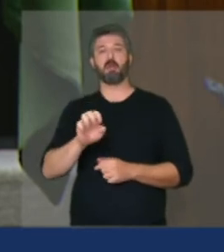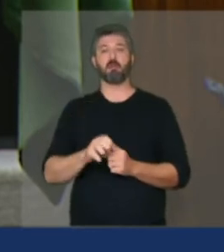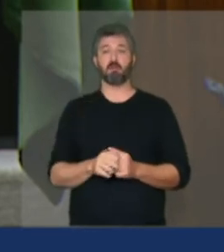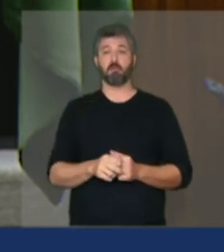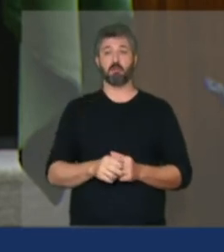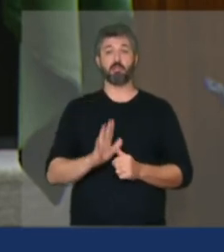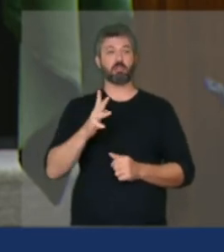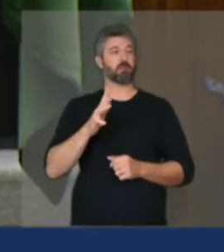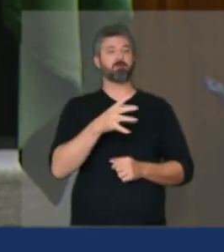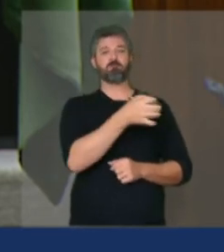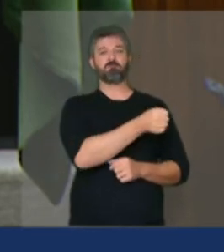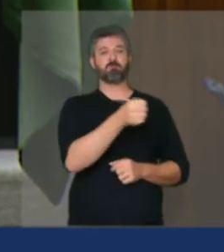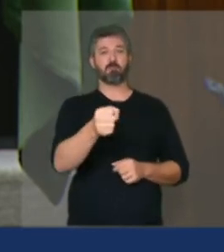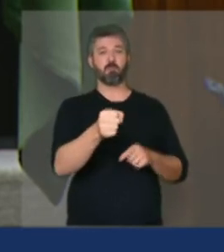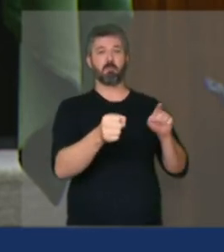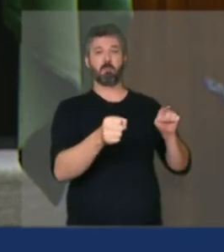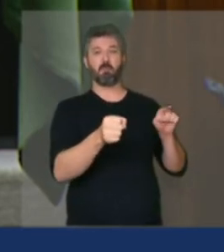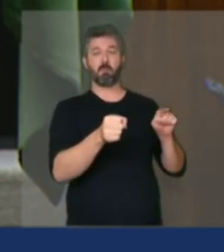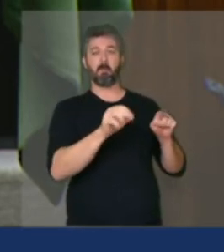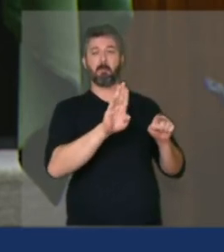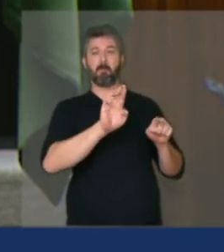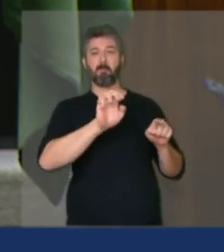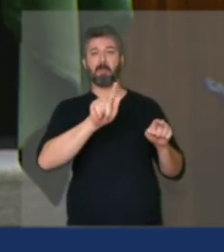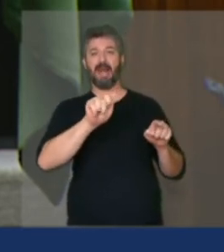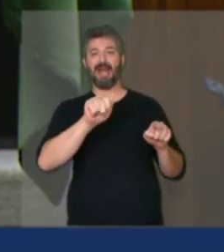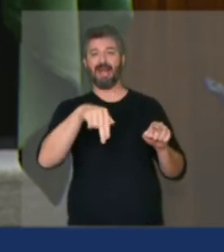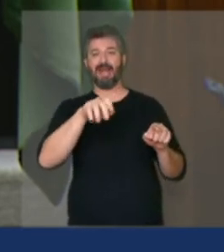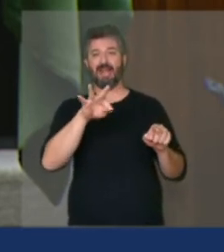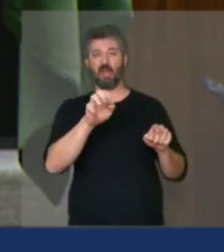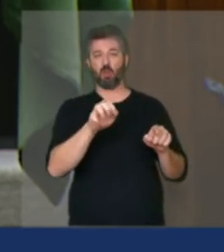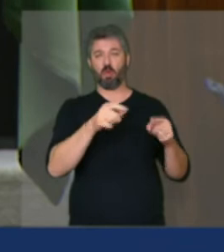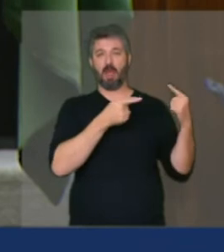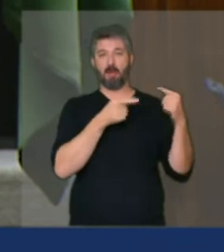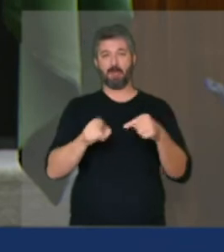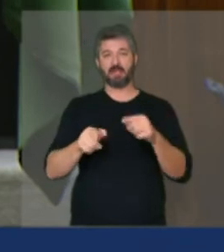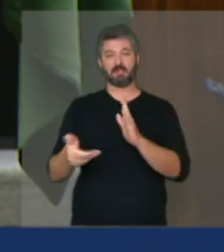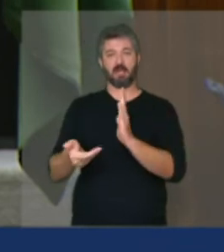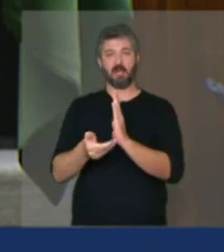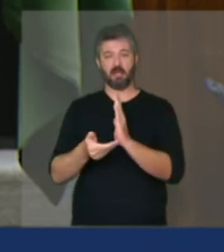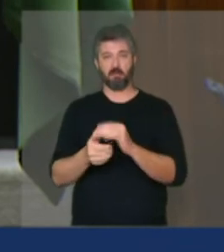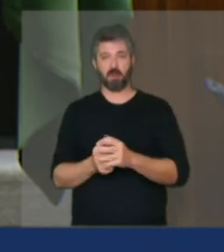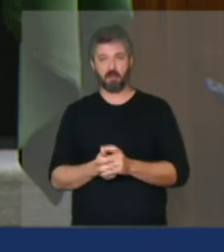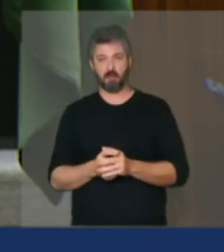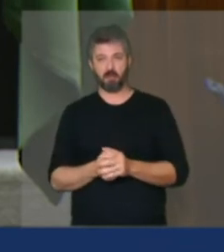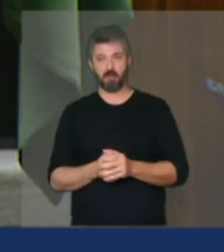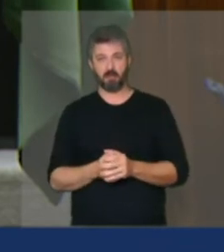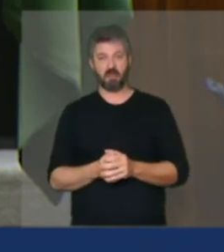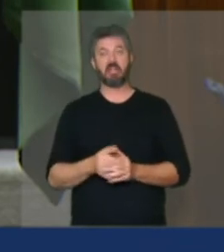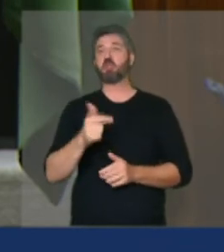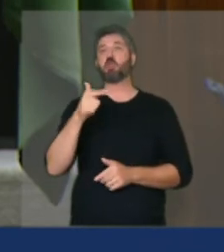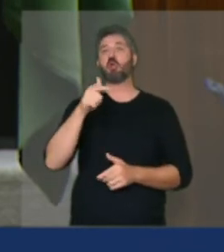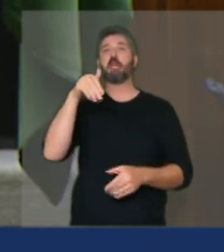DEFESA, BRAGA NETTO, PARA AMEAÇAR A CÂMARA FEDERAL, QUE NÃO VAI HAVER ELEIÇÃO SE NÃO HOUVER VOTO IMPRESSO. ALIÁS, O PRESIDENTE JAIR